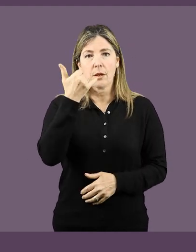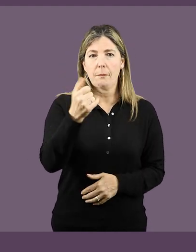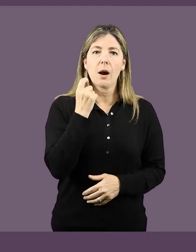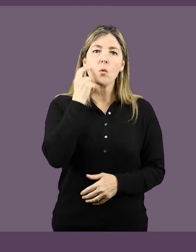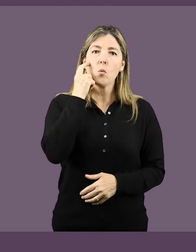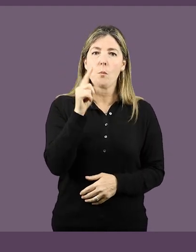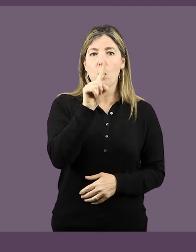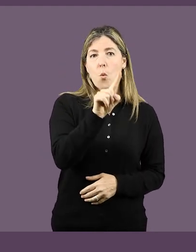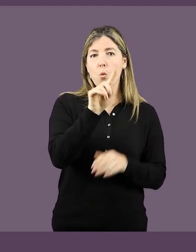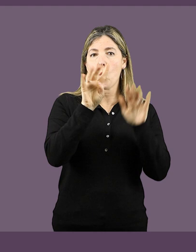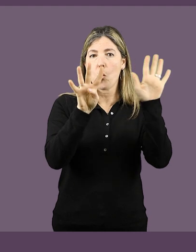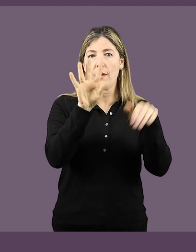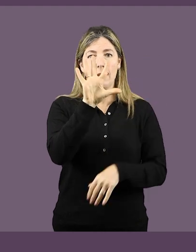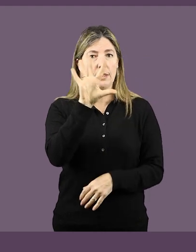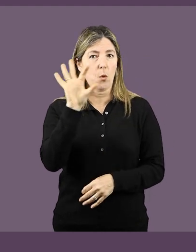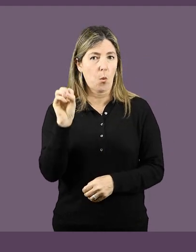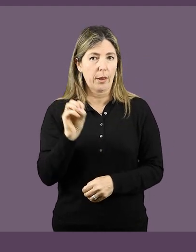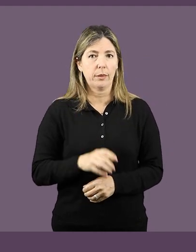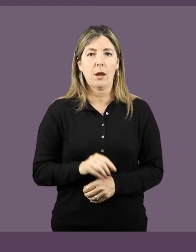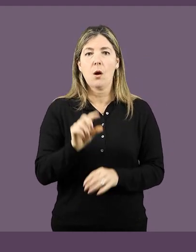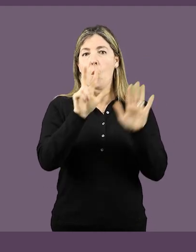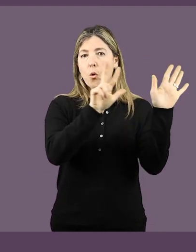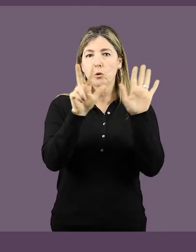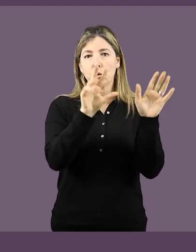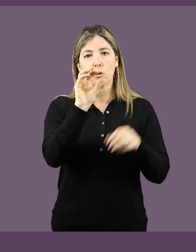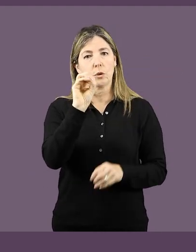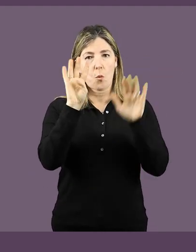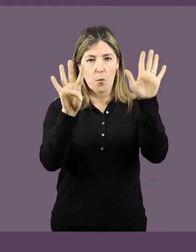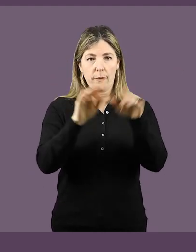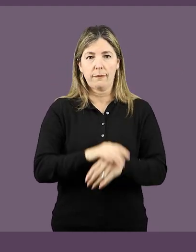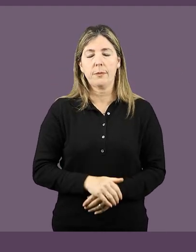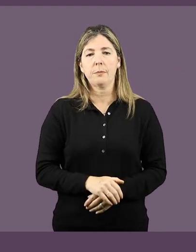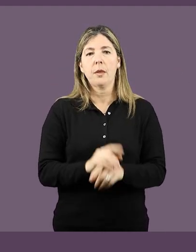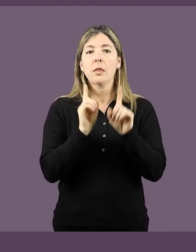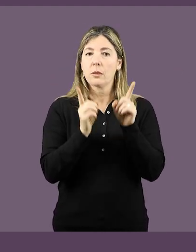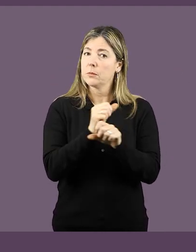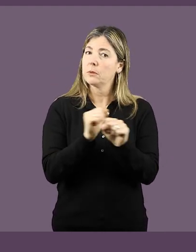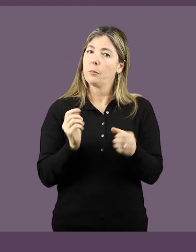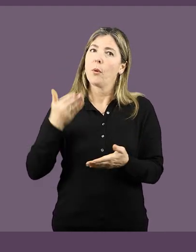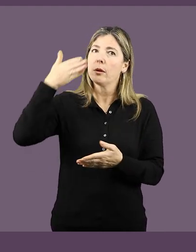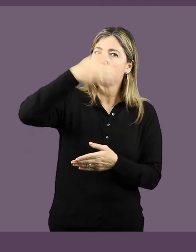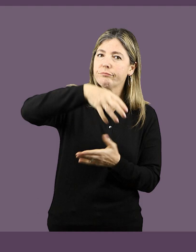Podemos llamar al número de teléfono 1950 8809.